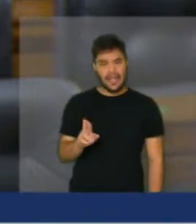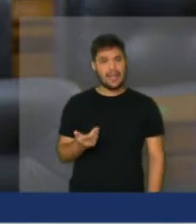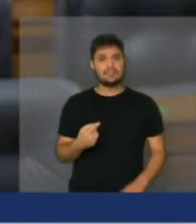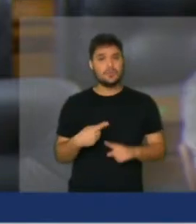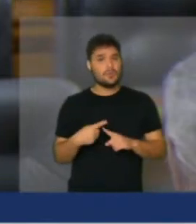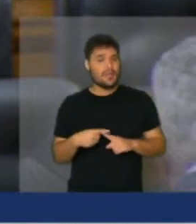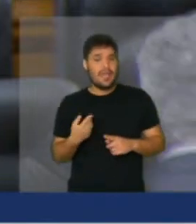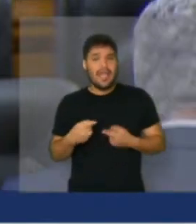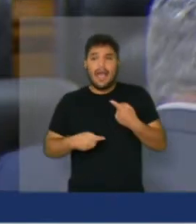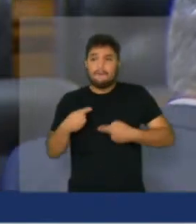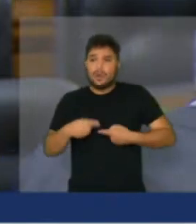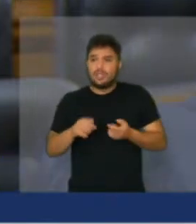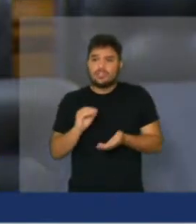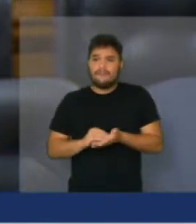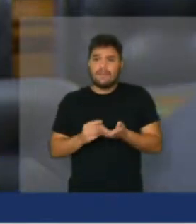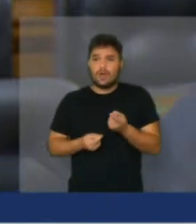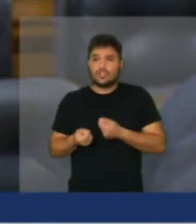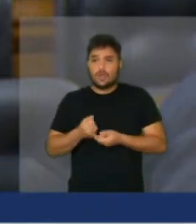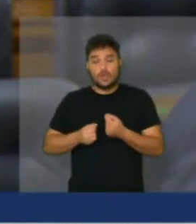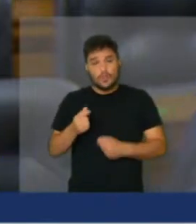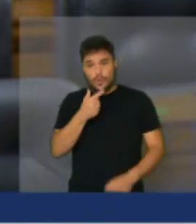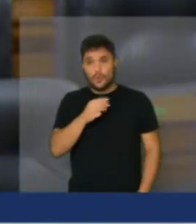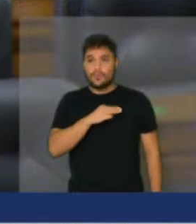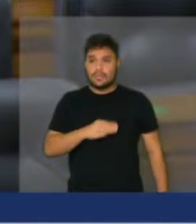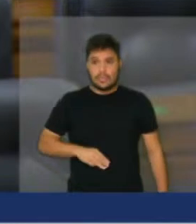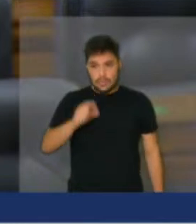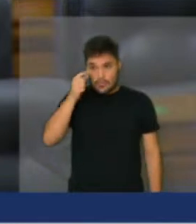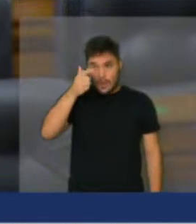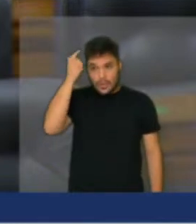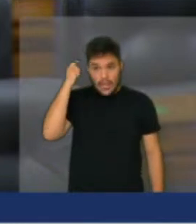GUEDES, ELE, DE FORMA LEVIANA, ESTÁ GANHANDO DINHEIRO NAS CONTAS DE OFFSHORE. ELE PRECISA VIR AQUI PARA EXPLICAR